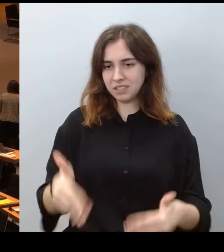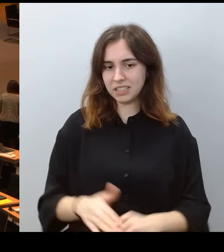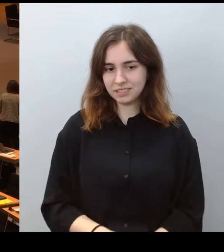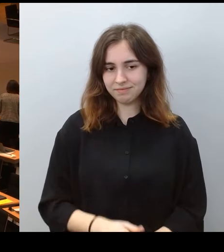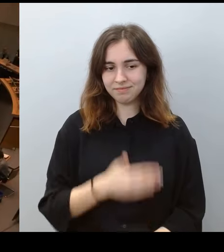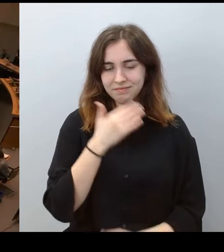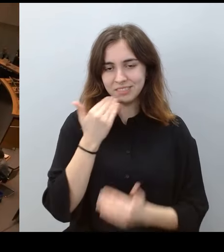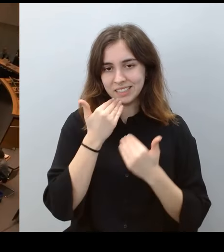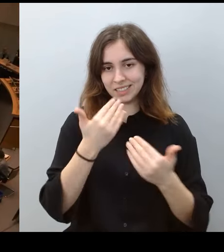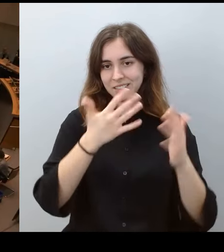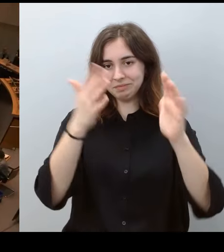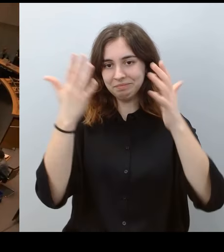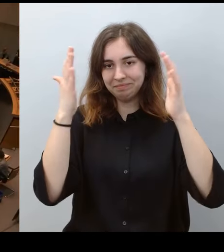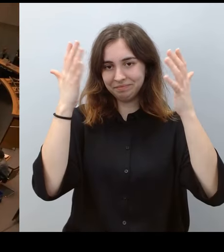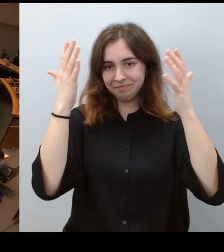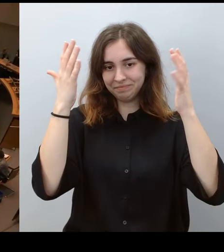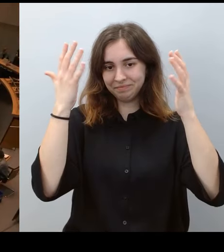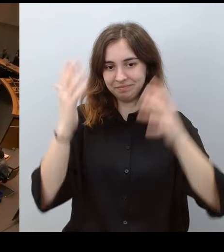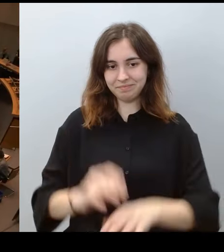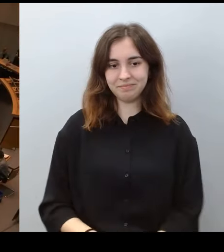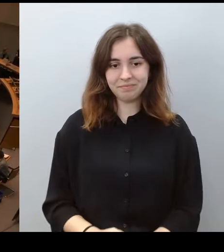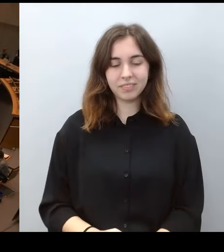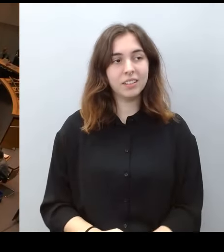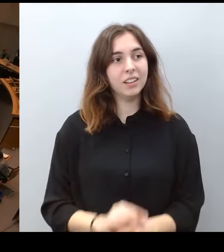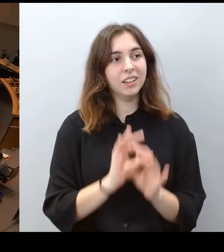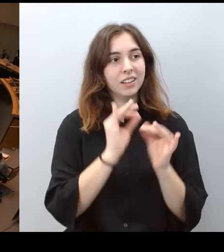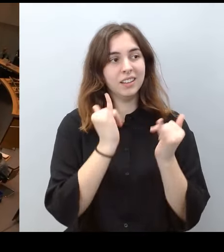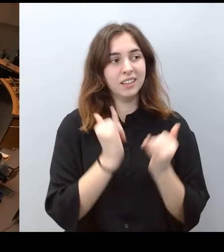(Rednerwechsel) Für die CDU Fraktion hat der Kollege Wohlert das Wort.